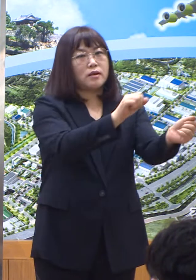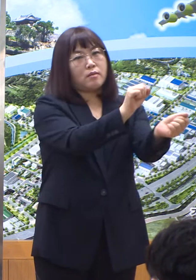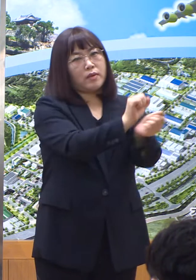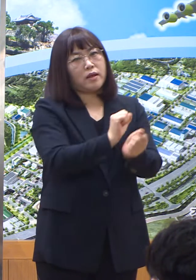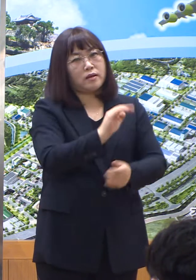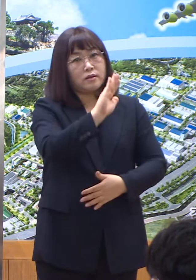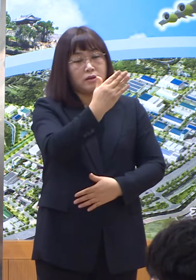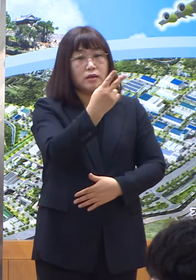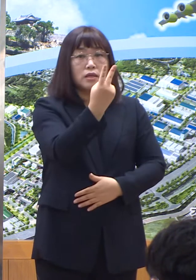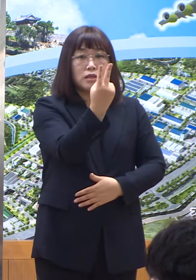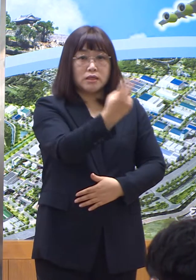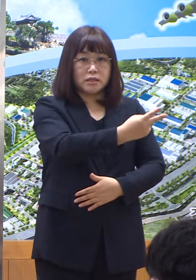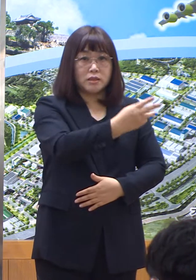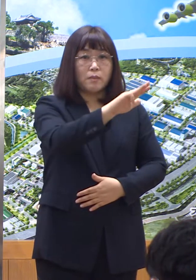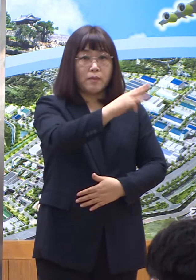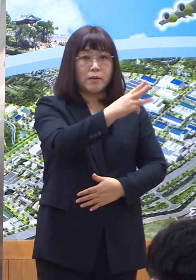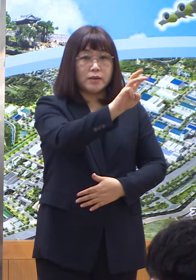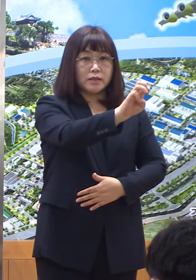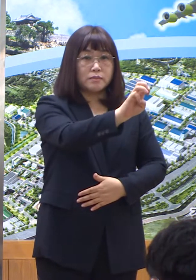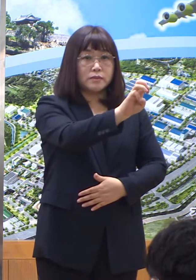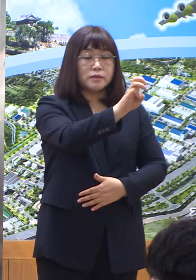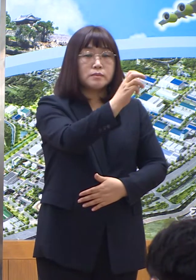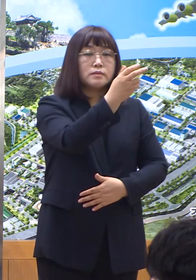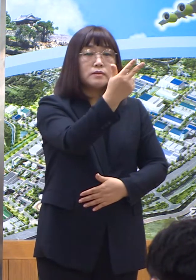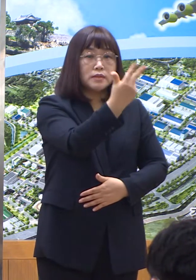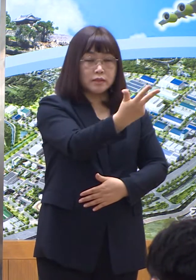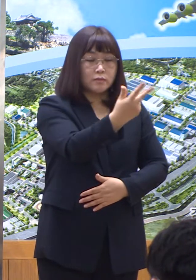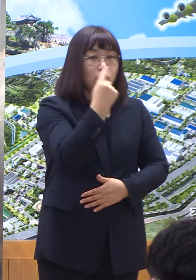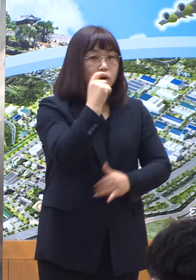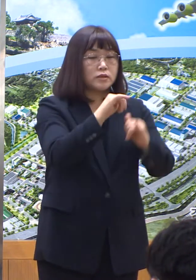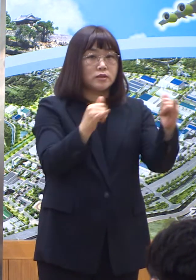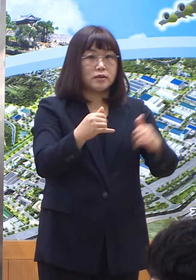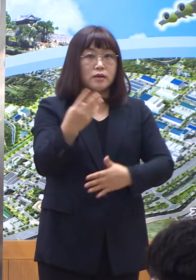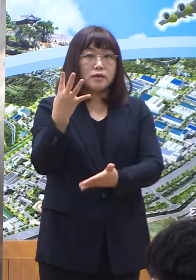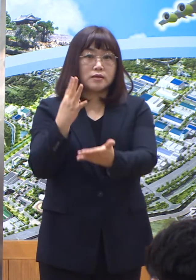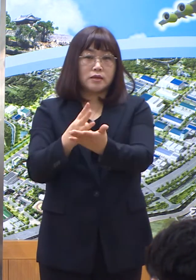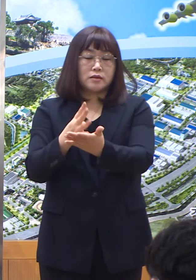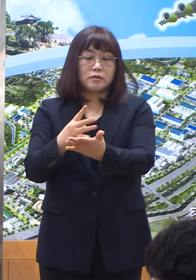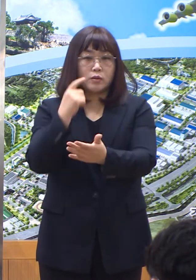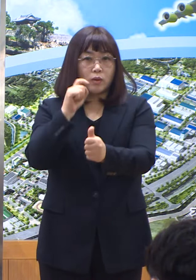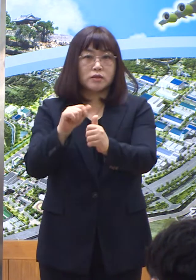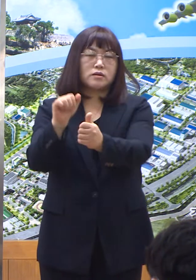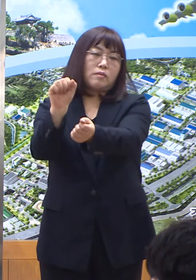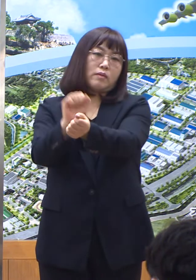진주 2837번 확진자는 사천 확진자의 접촉자로